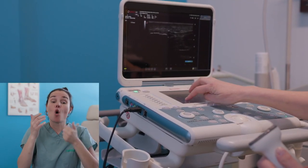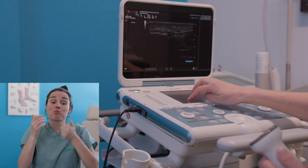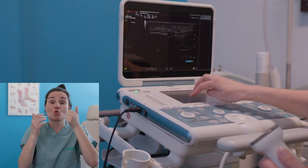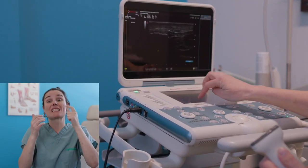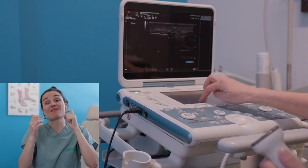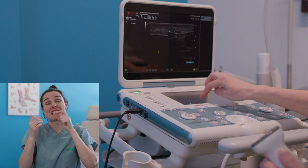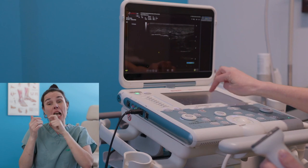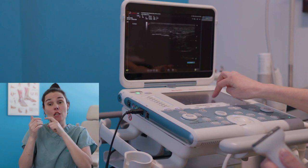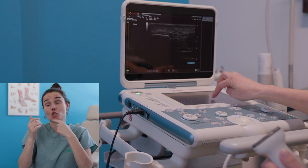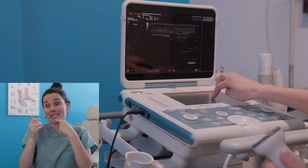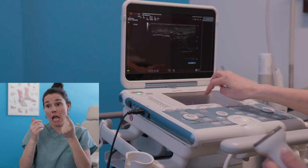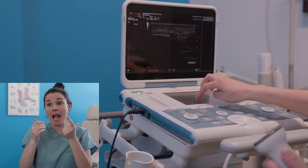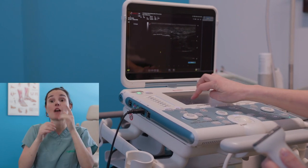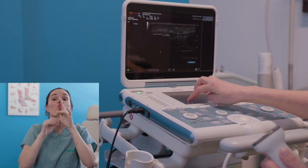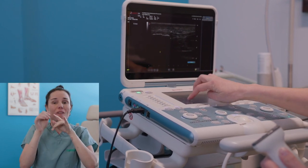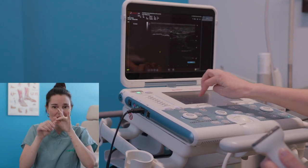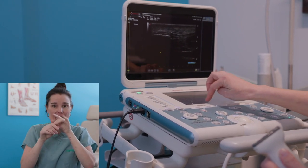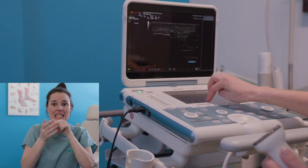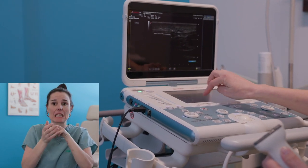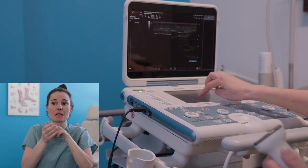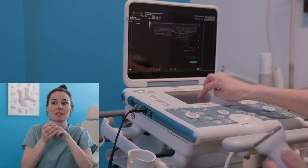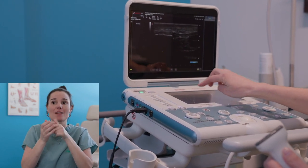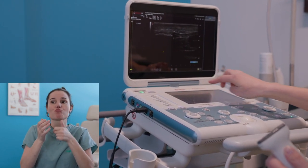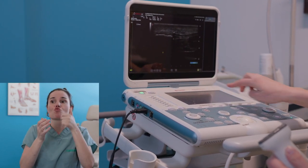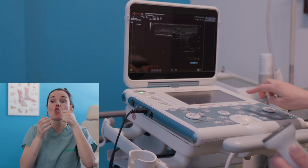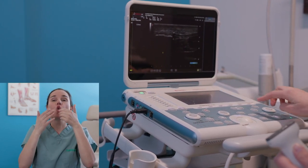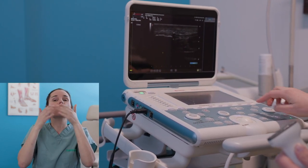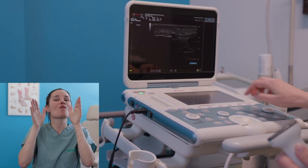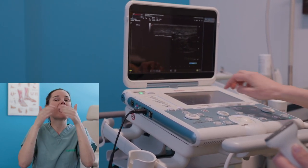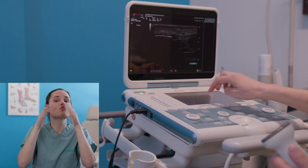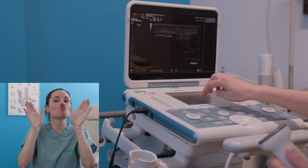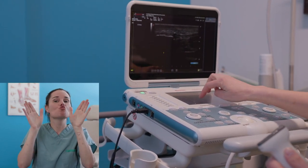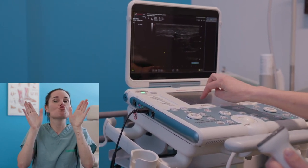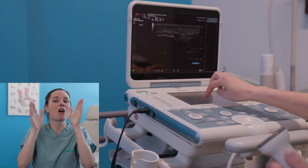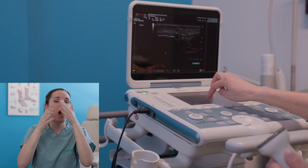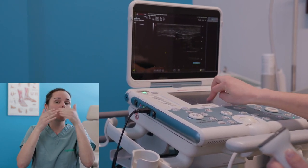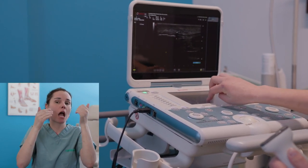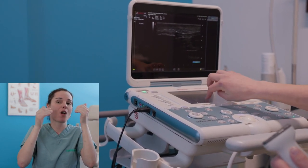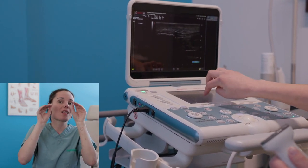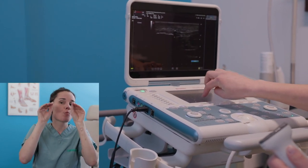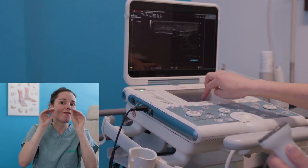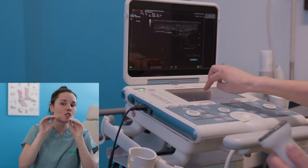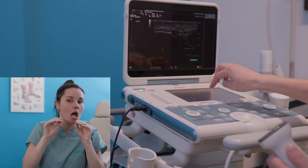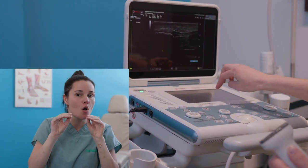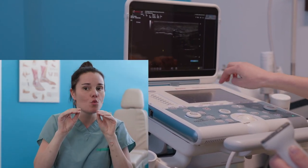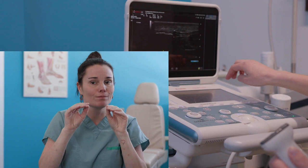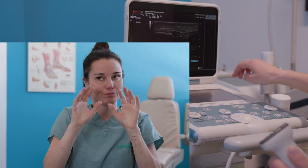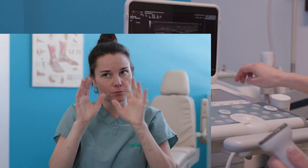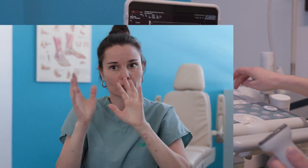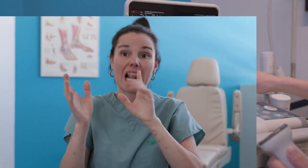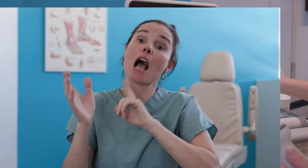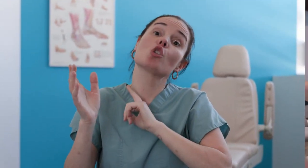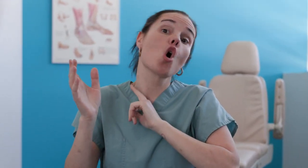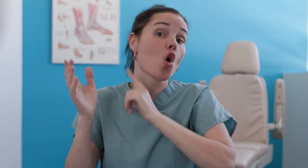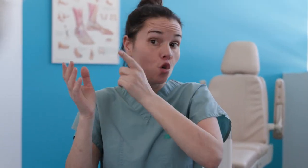Ce qui a été le plus difficile, je dirais, à l'université, c'est plus l'ouverture de la part des professeurs.